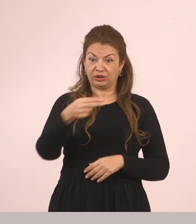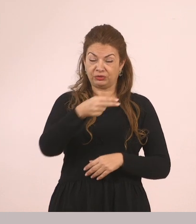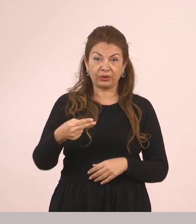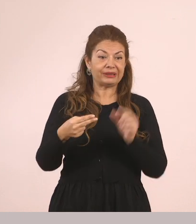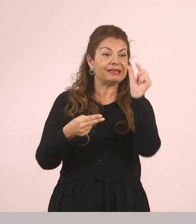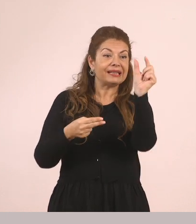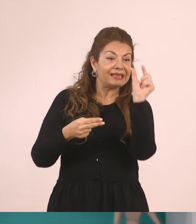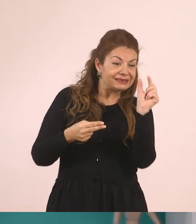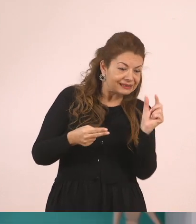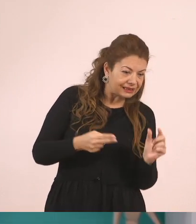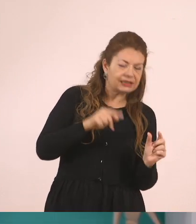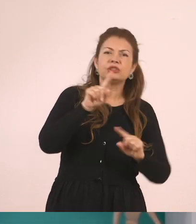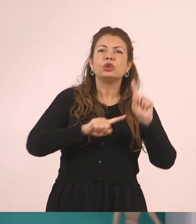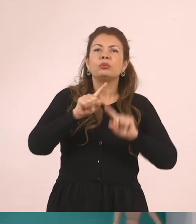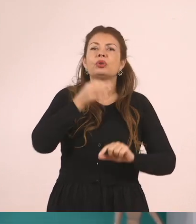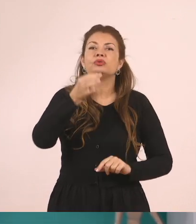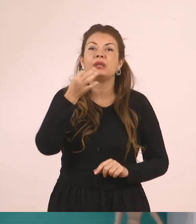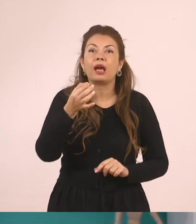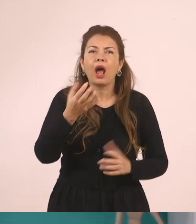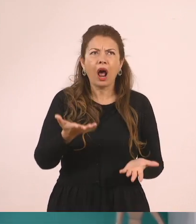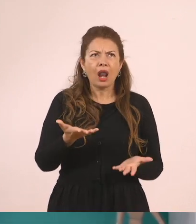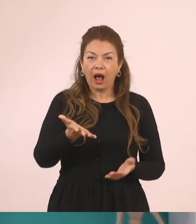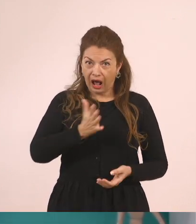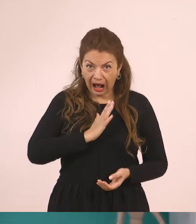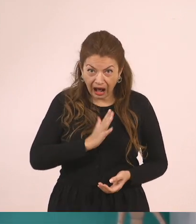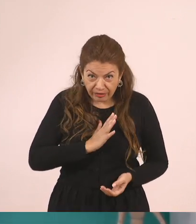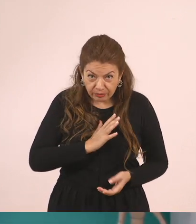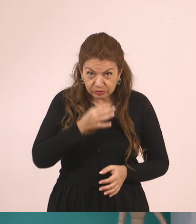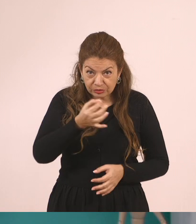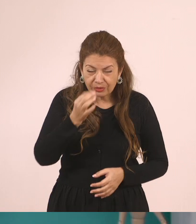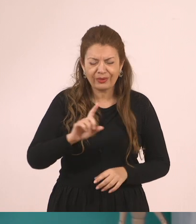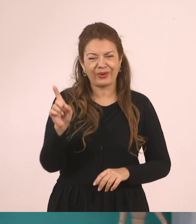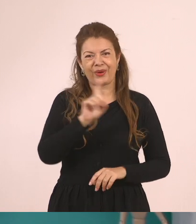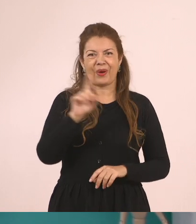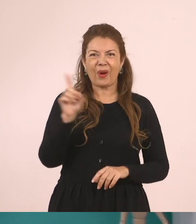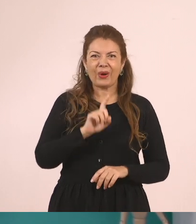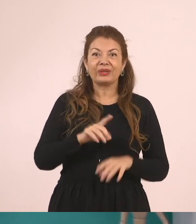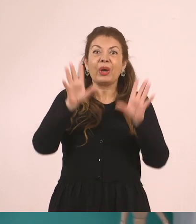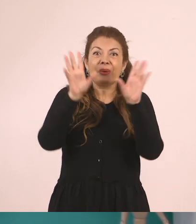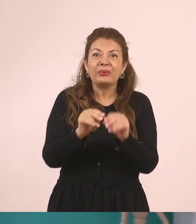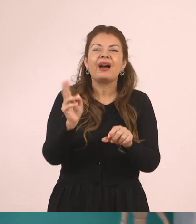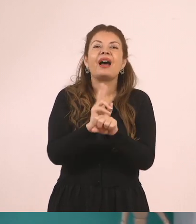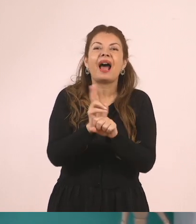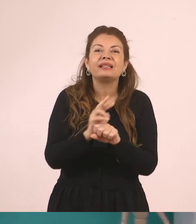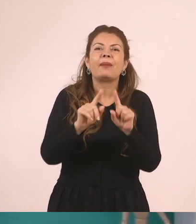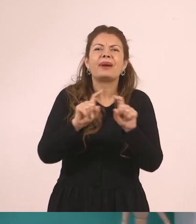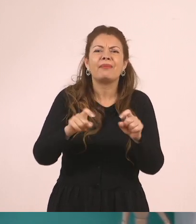έχει το όνομα αυτού που μιλάει. Αλλά δεν είναι άνθρωποι αυτοί που μιλάνε. Τι είναι; Είναι χαρτοπροϊόντα.